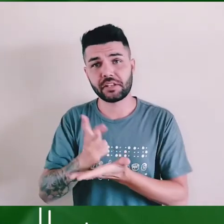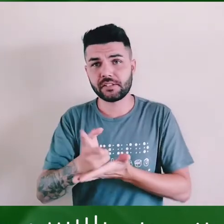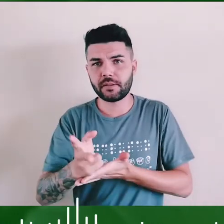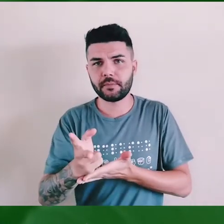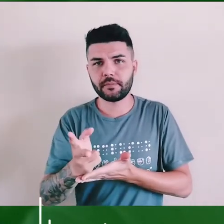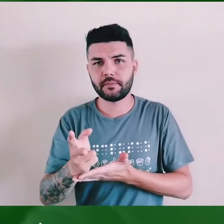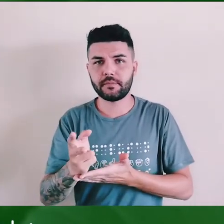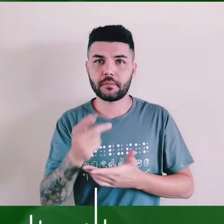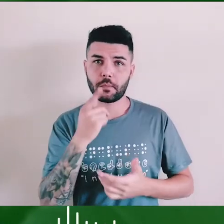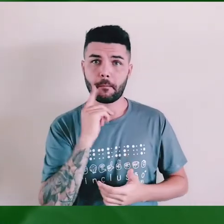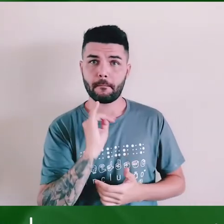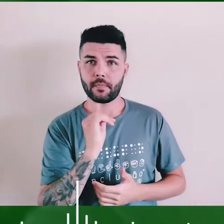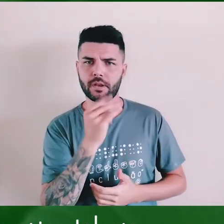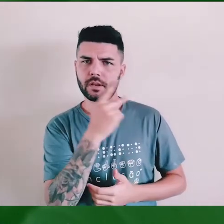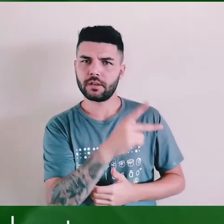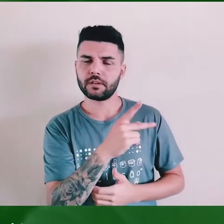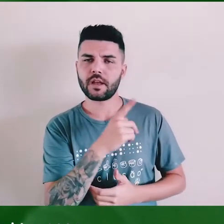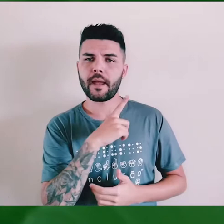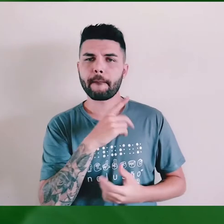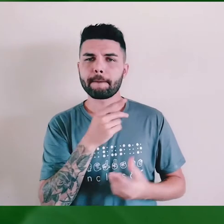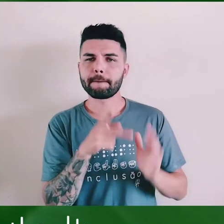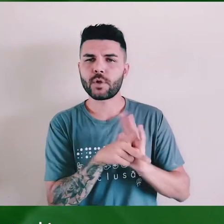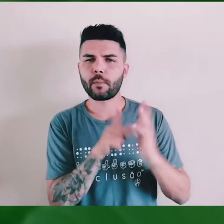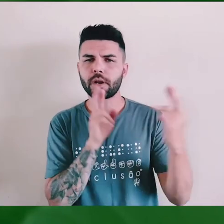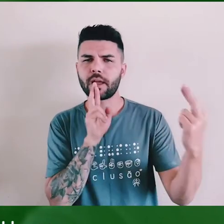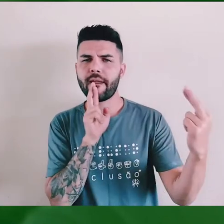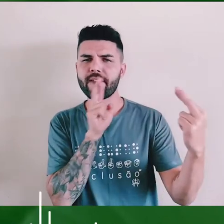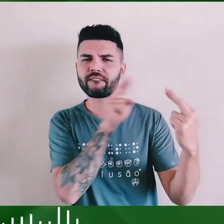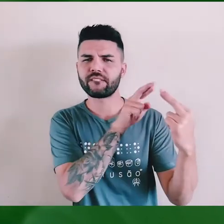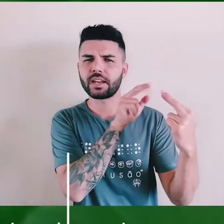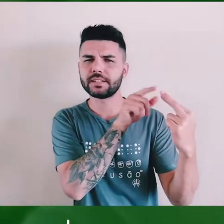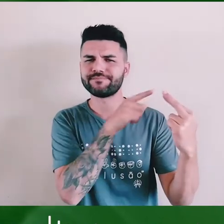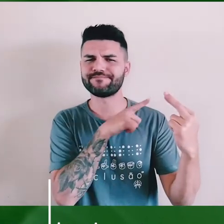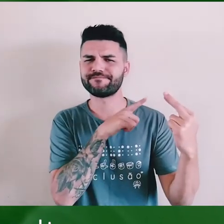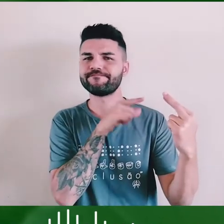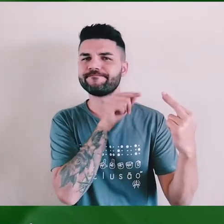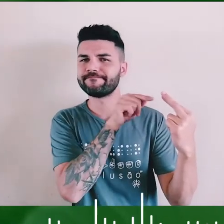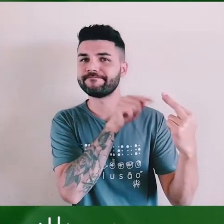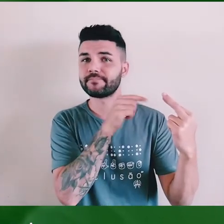pouco do meu pai, uma referência que eu tenho, que foi meu chefe quando eu era estagiário